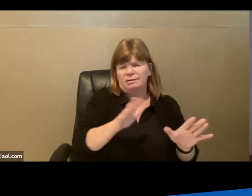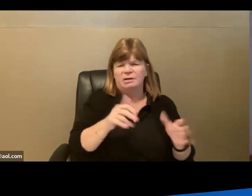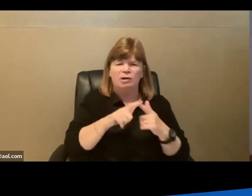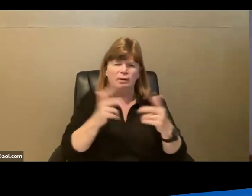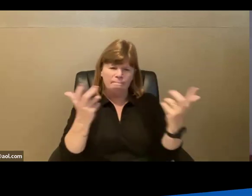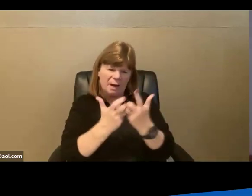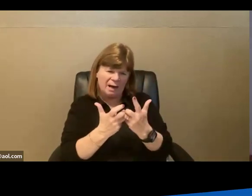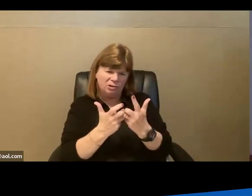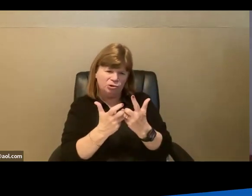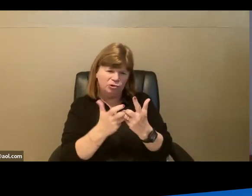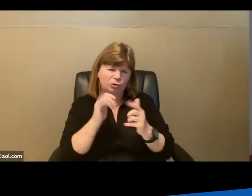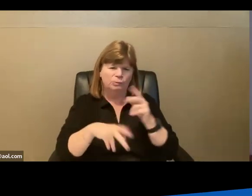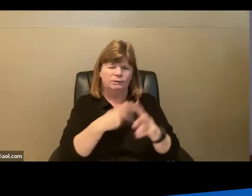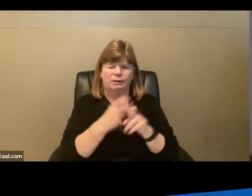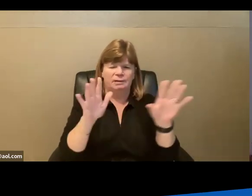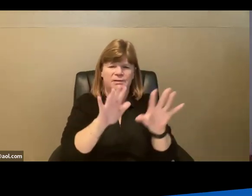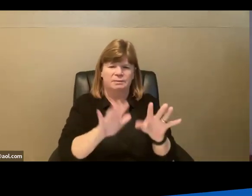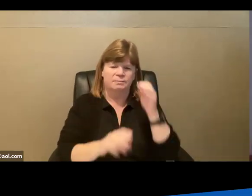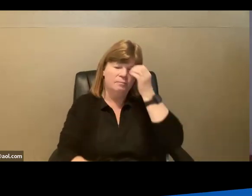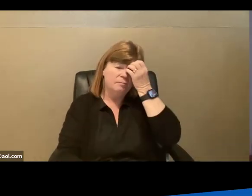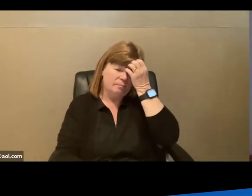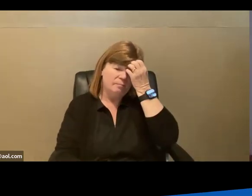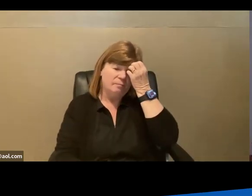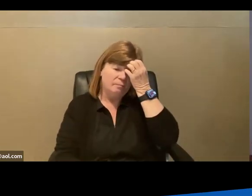Ellos se fijan en ese tipo de cosas y emparejan a las personas.